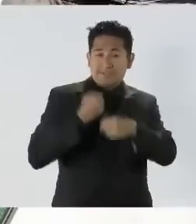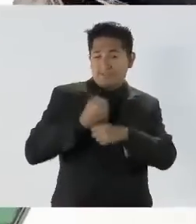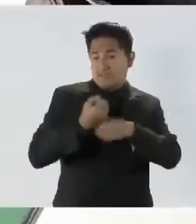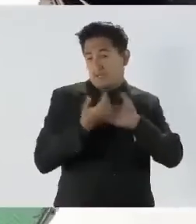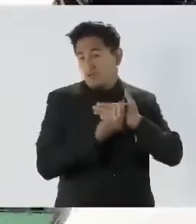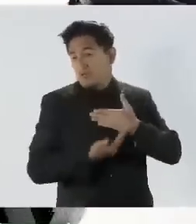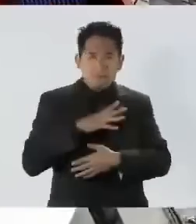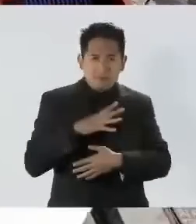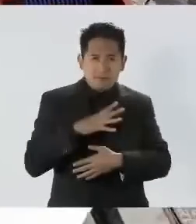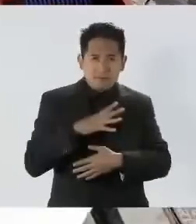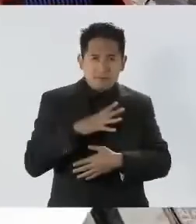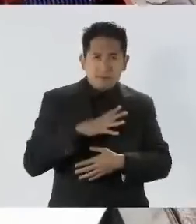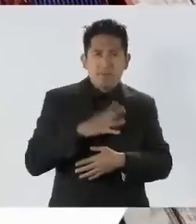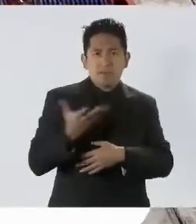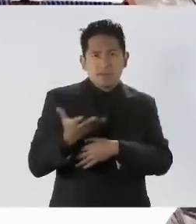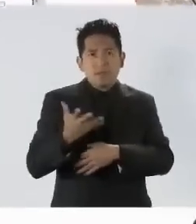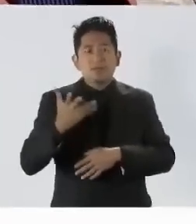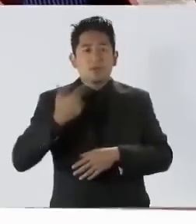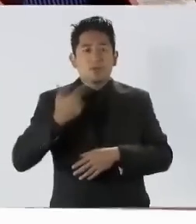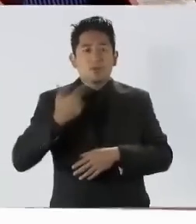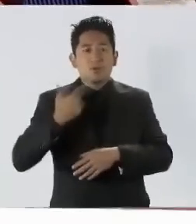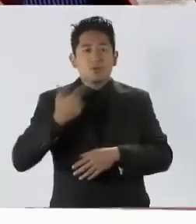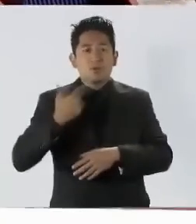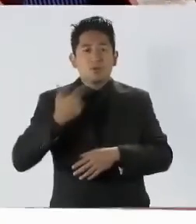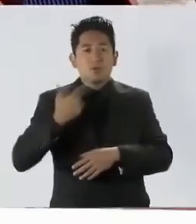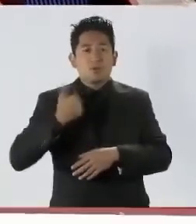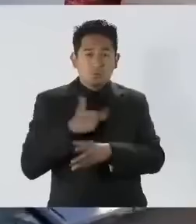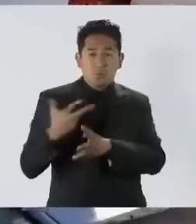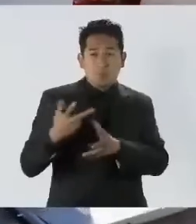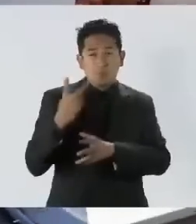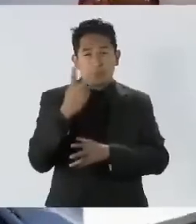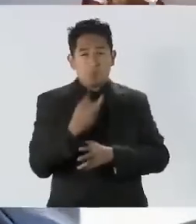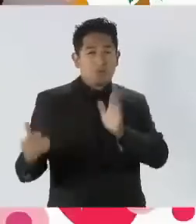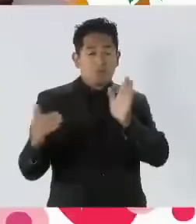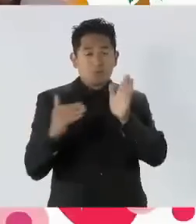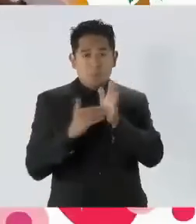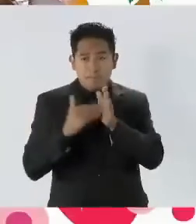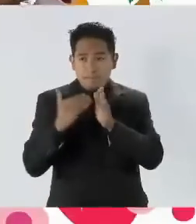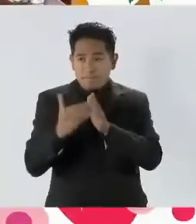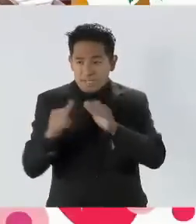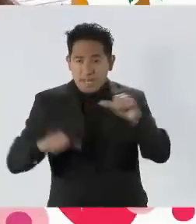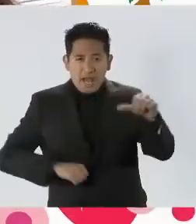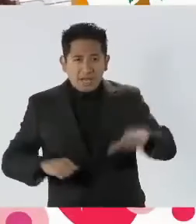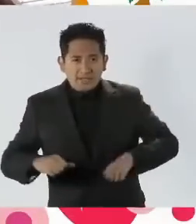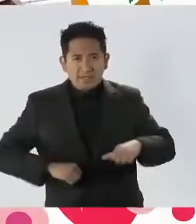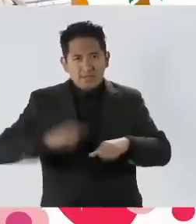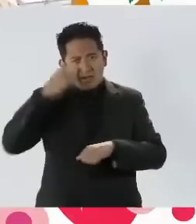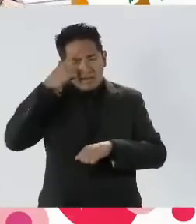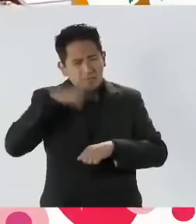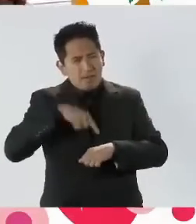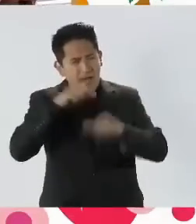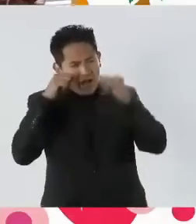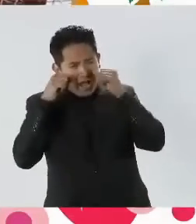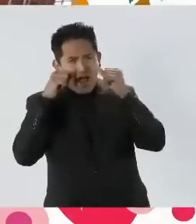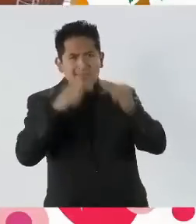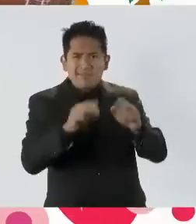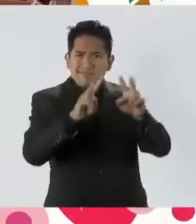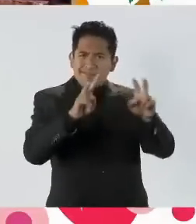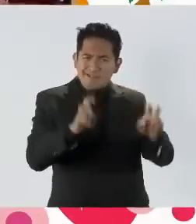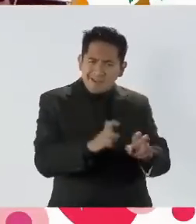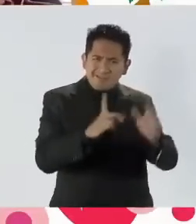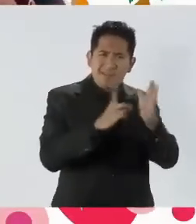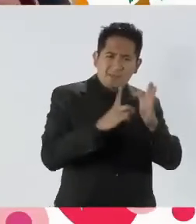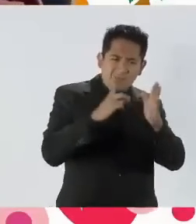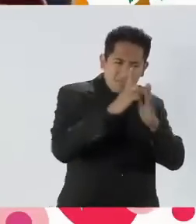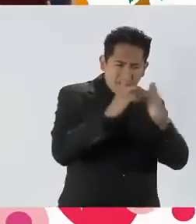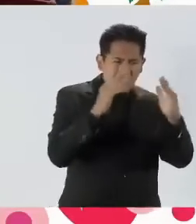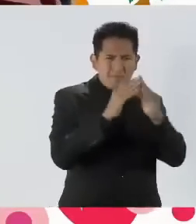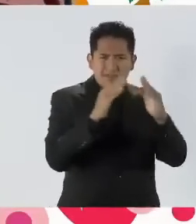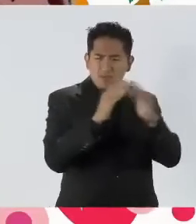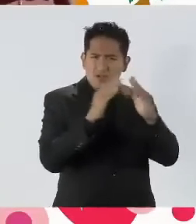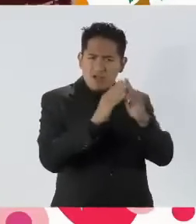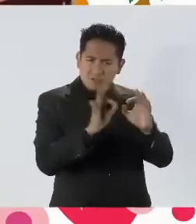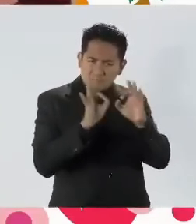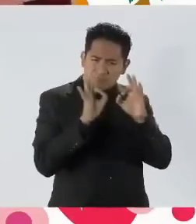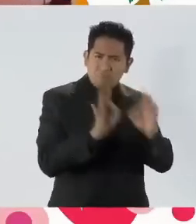Vivi vamos a combatir la gentrificación en la ciad de México con una política pública